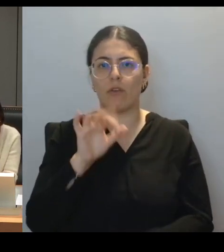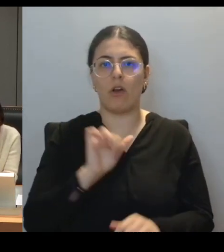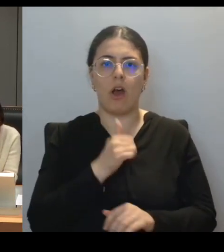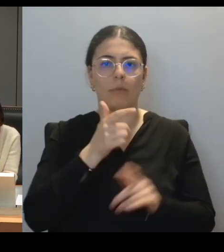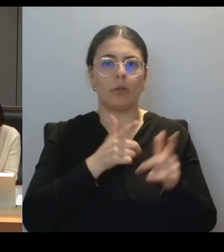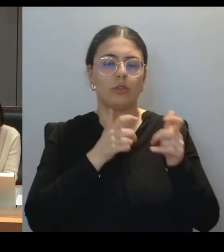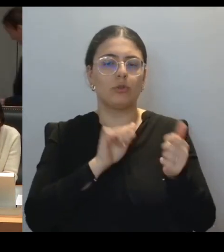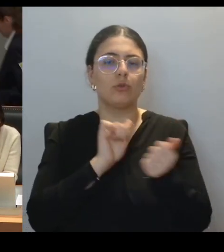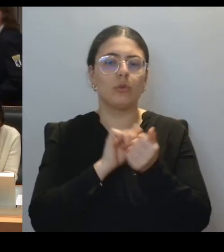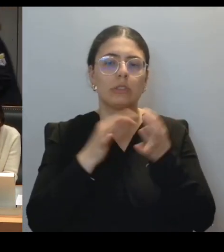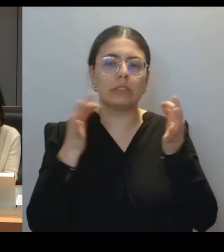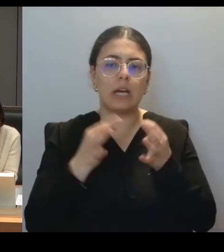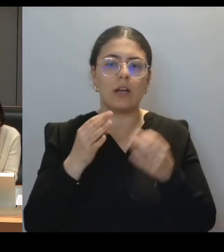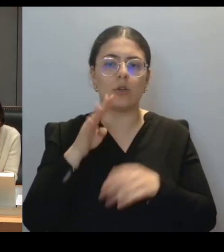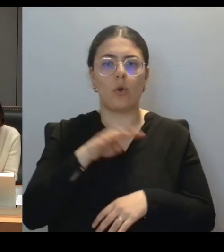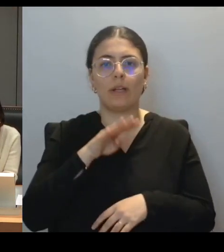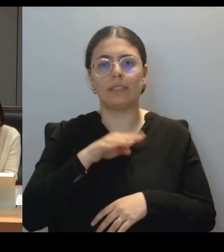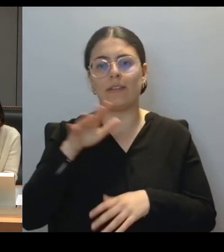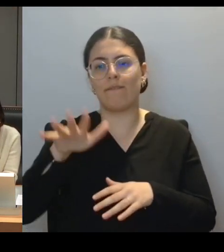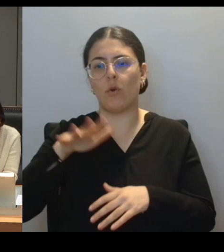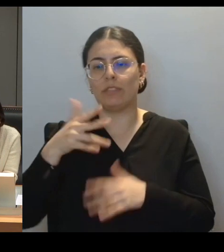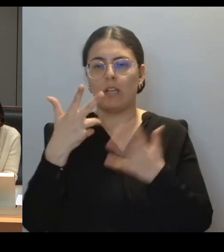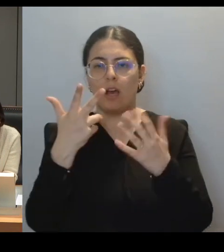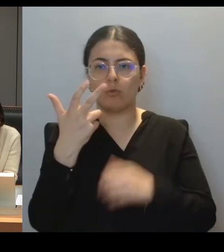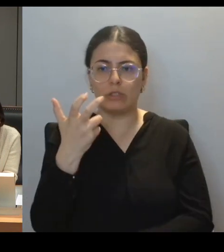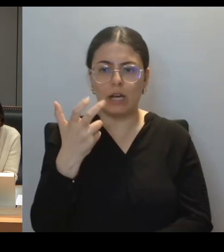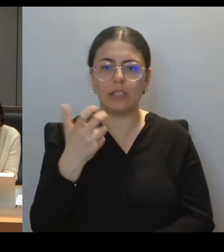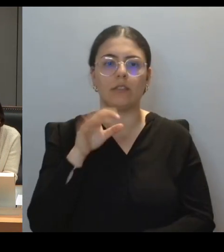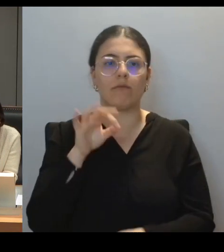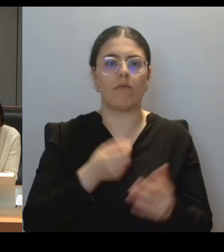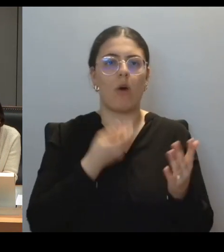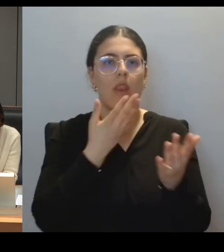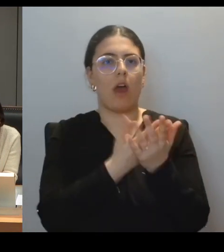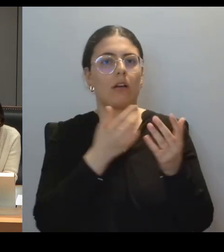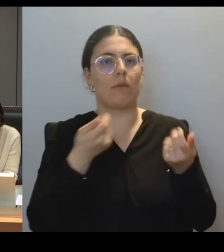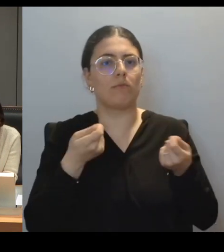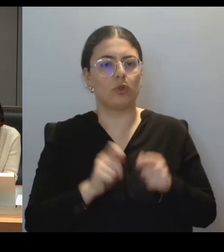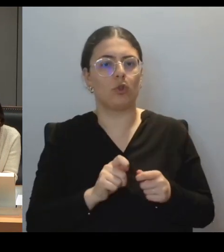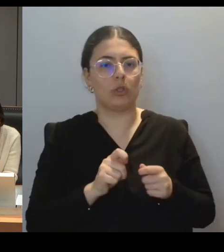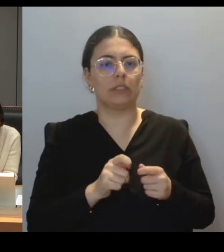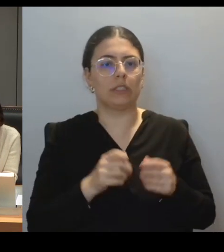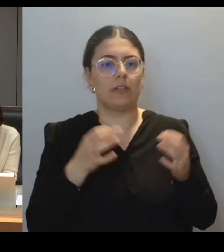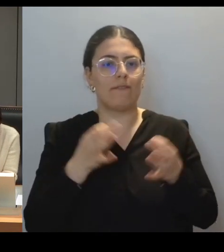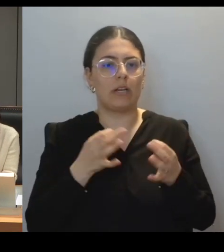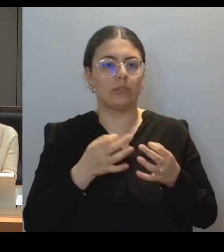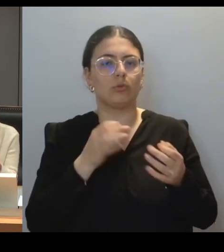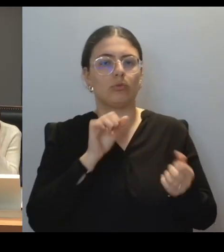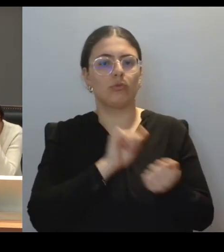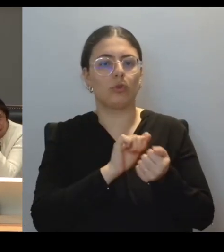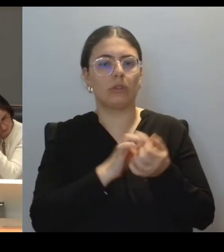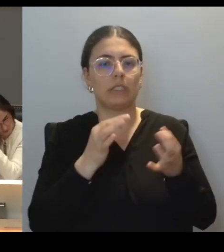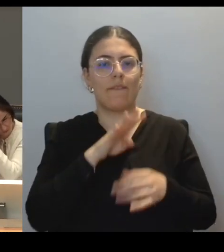Beschlussfassung Drucksache 191434 und 1914. 34 Anlage, Gesetz zur Änderung des